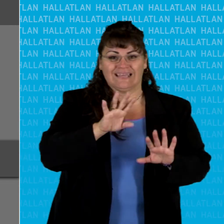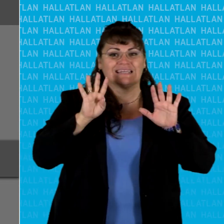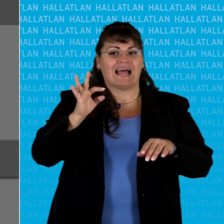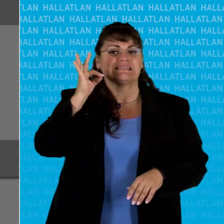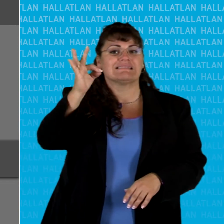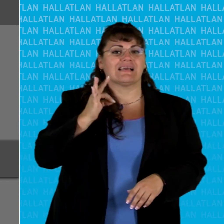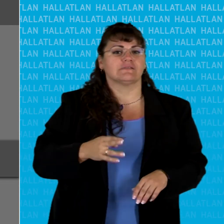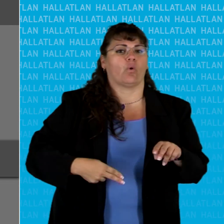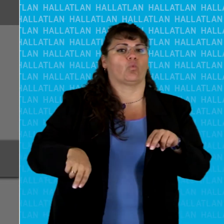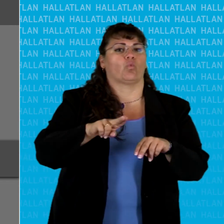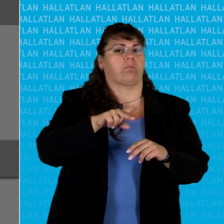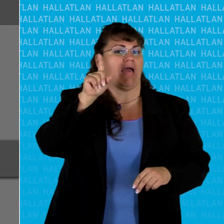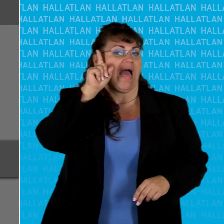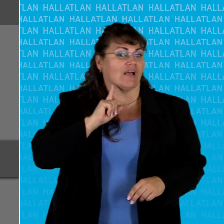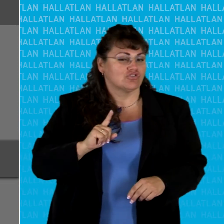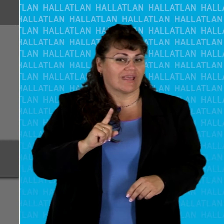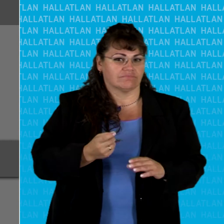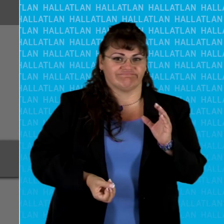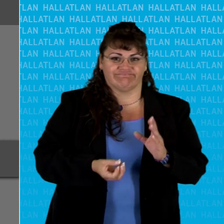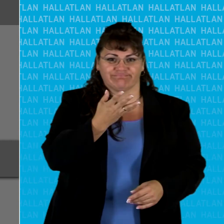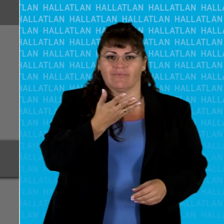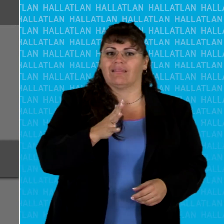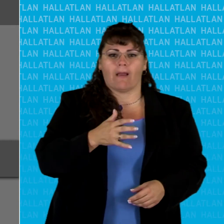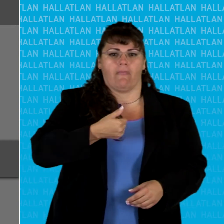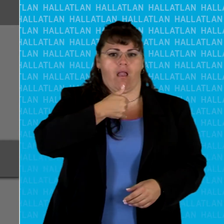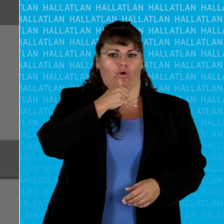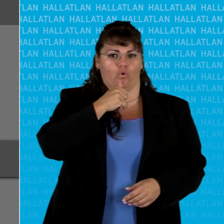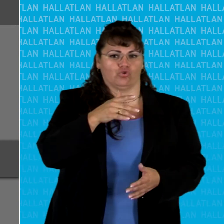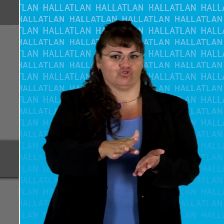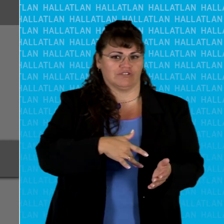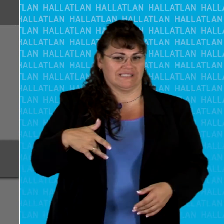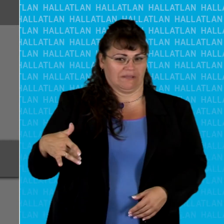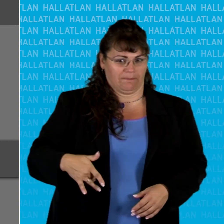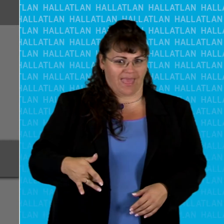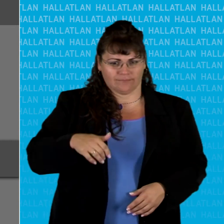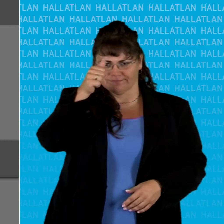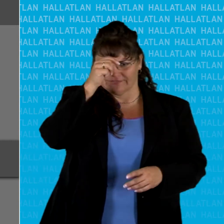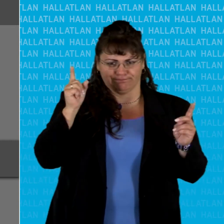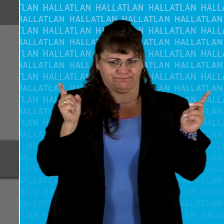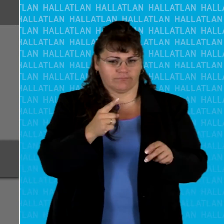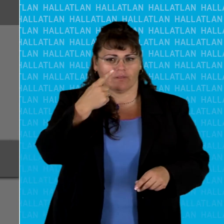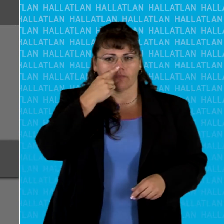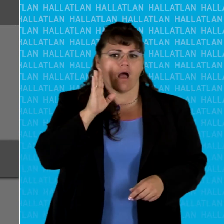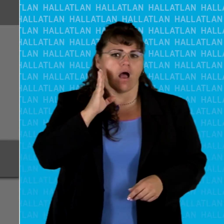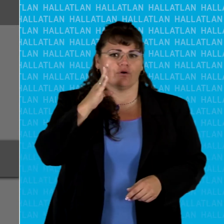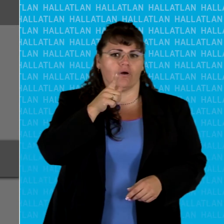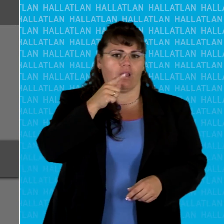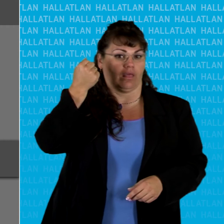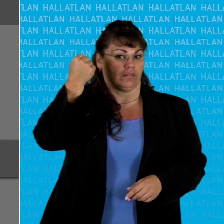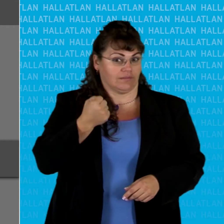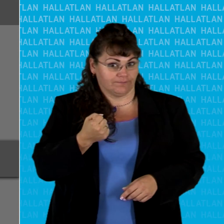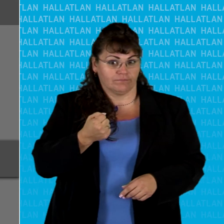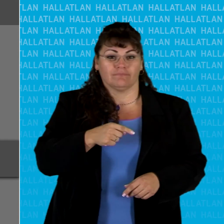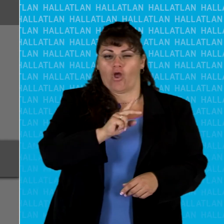9 százalékkal nagyobb eséllyel alakul ki nem alkoholos zsírmáj (NAFLD) azokhoz képest,